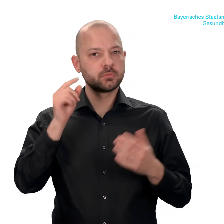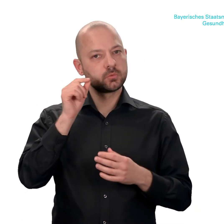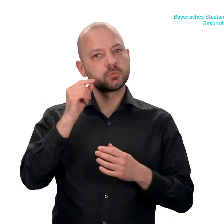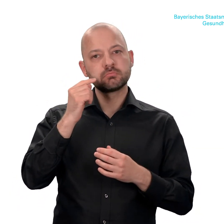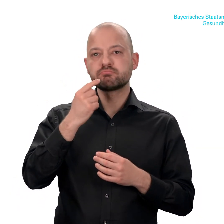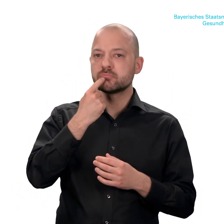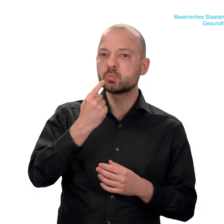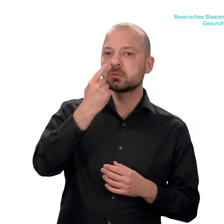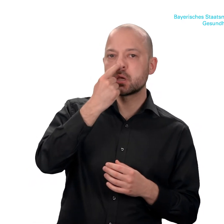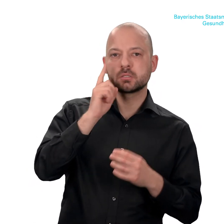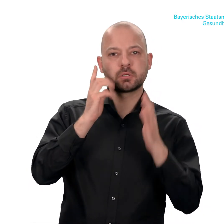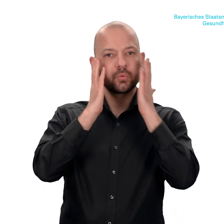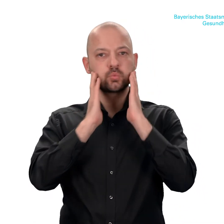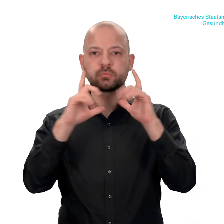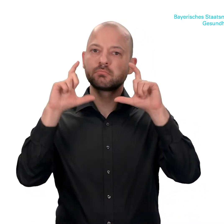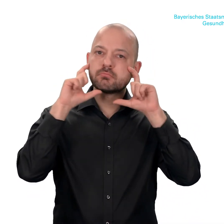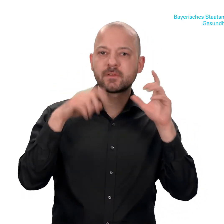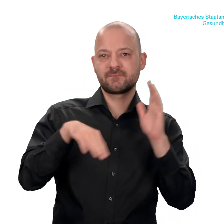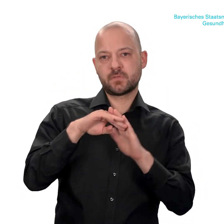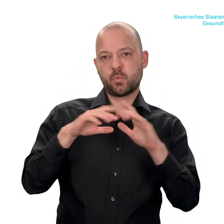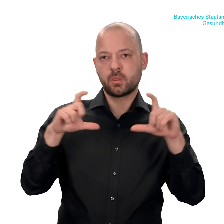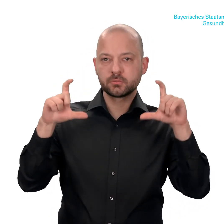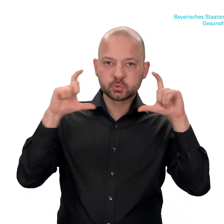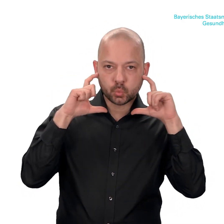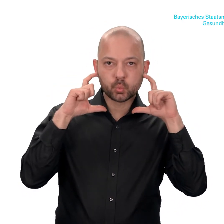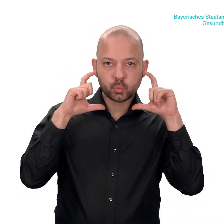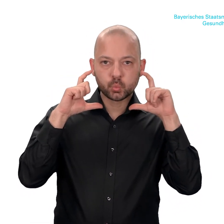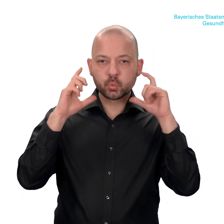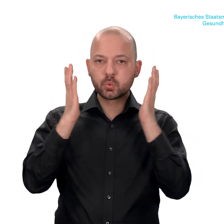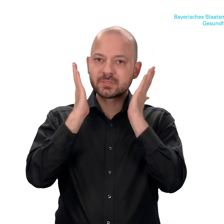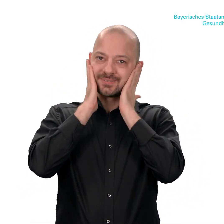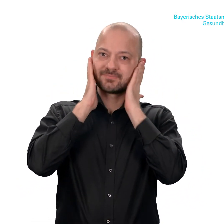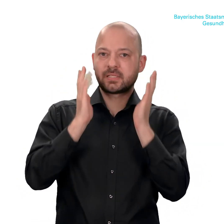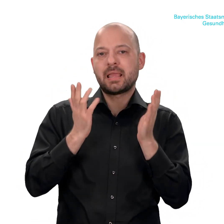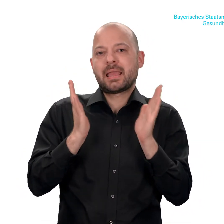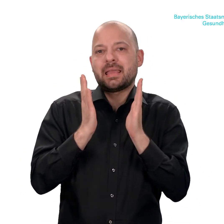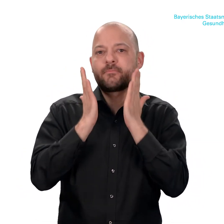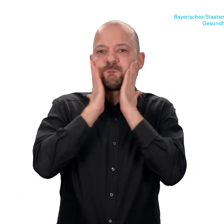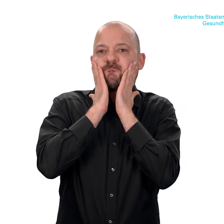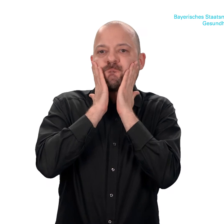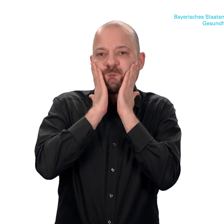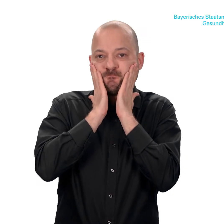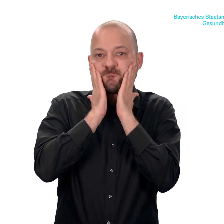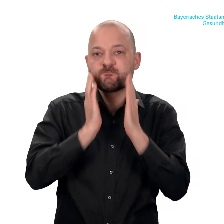so dass sie Mund, Nase und Wangen vollständig bedecken und an den Rändern eng anliegen.